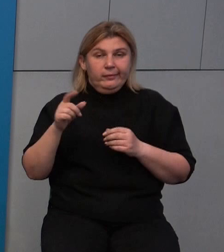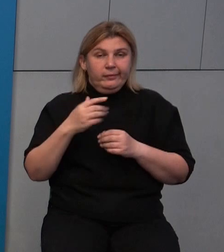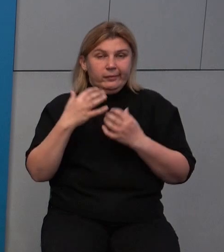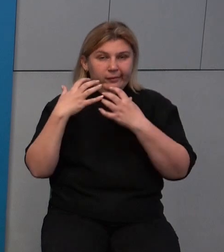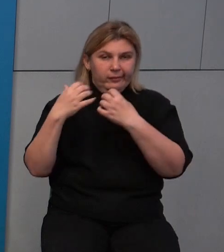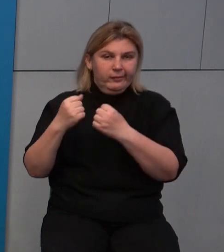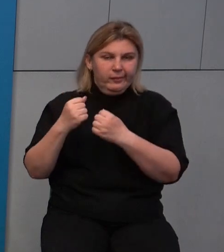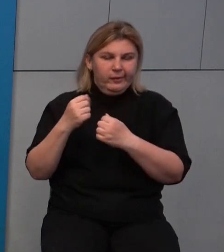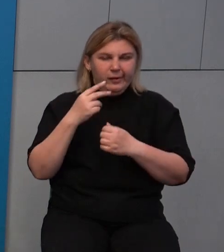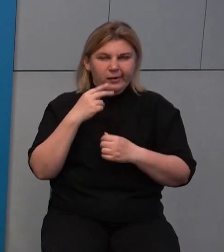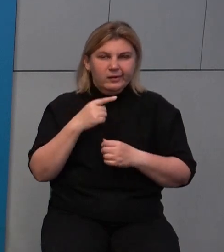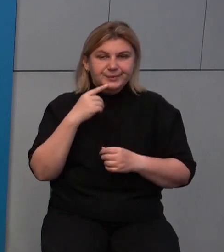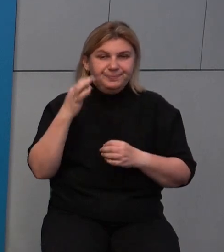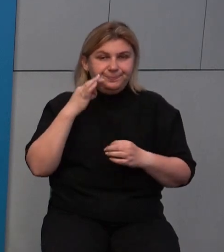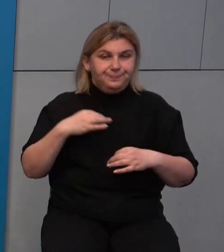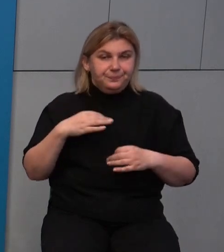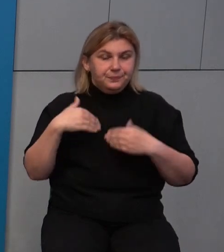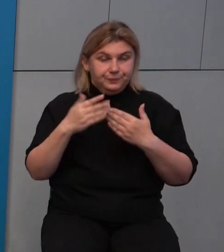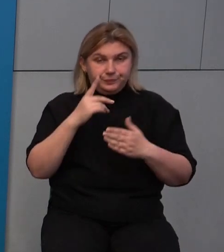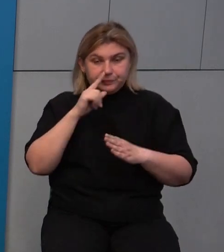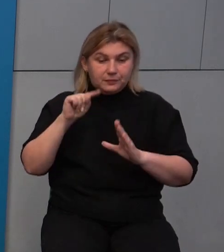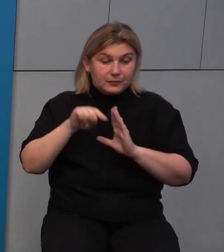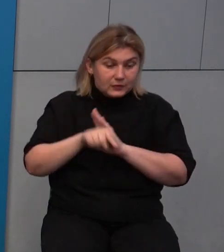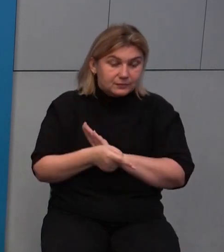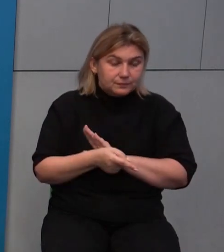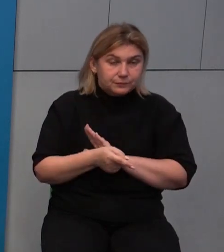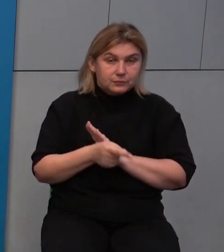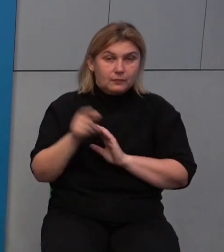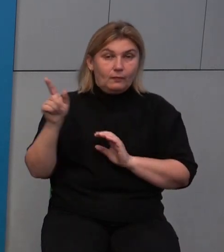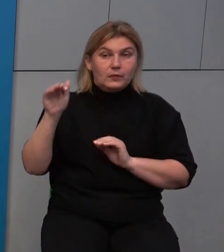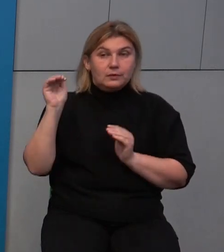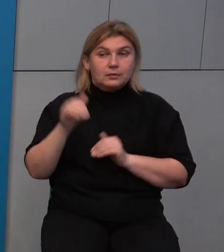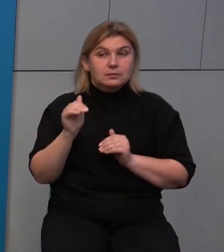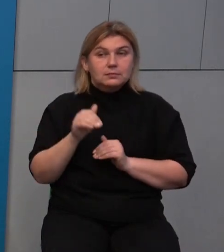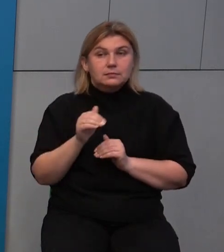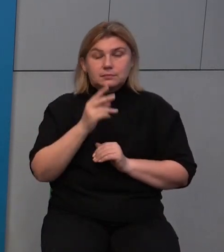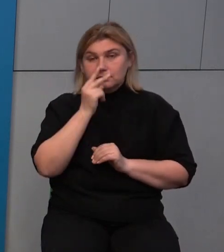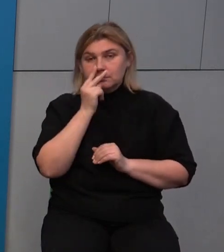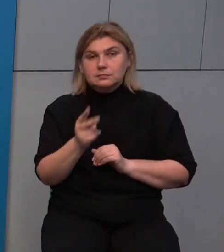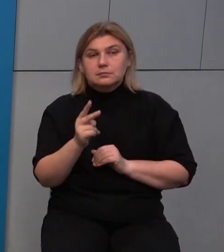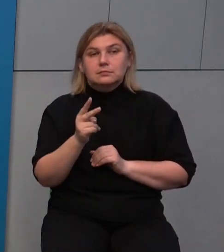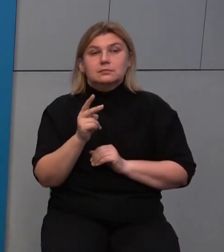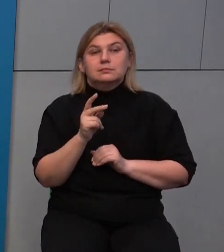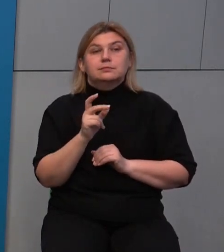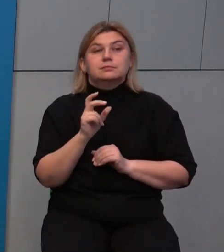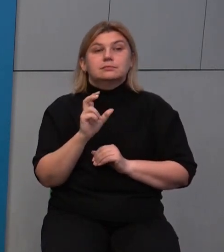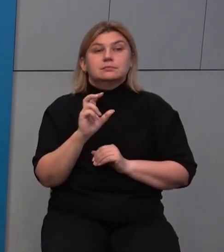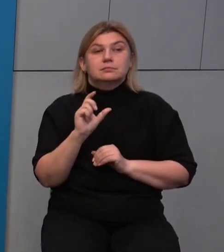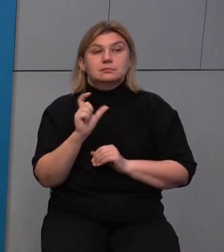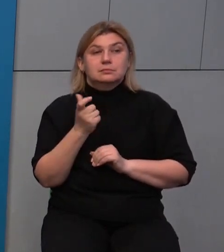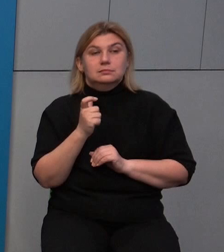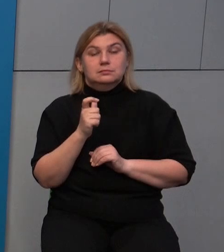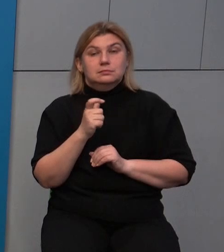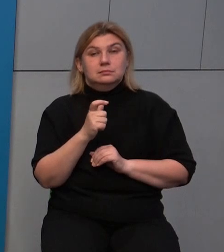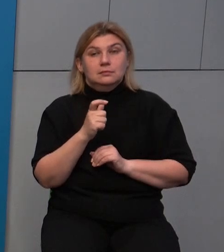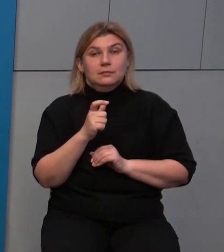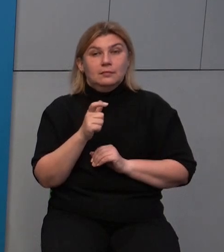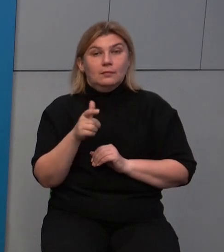i pani nam daje tutaj wgląd w to, żebyśmy faktycznie mogli zobaczyć, co się pod tym gdzieś tam mieściło.